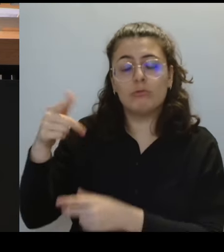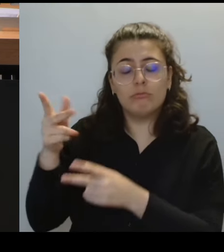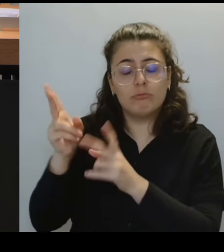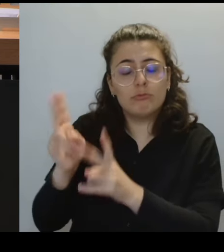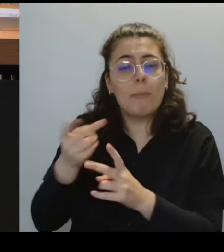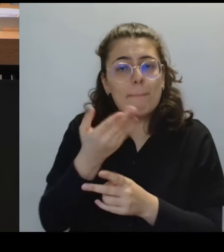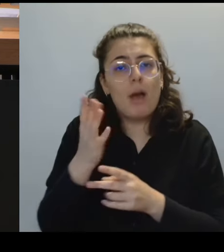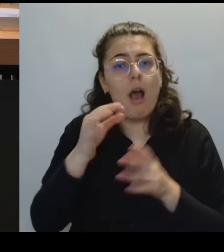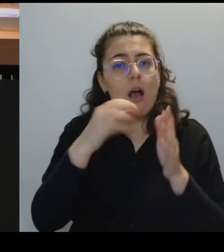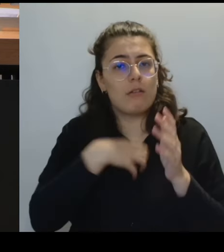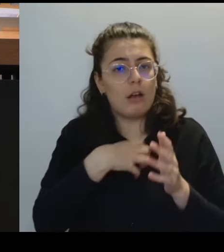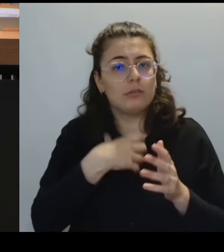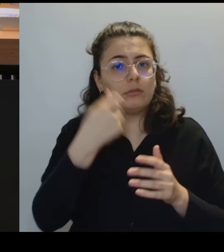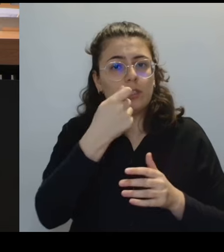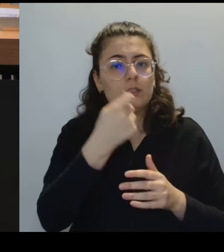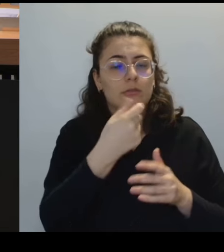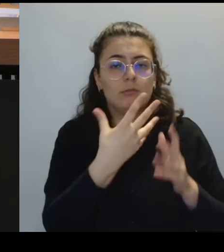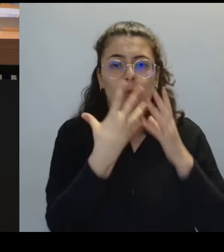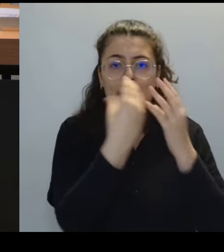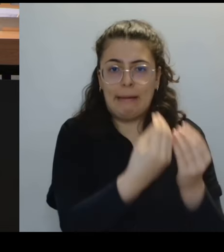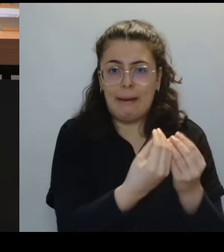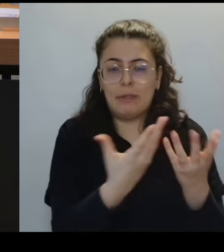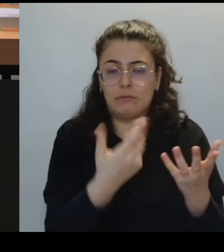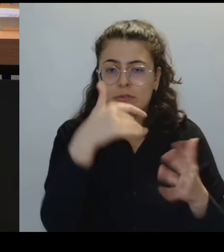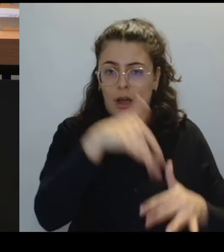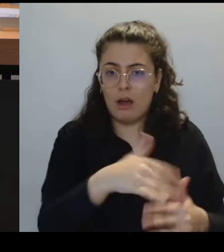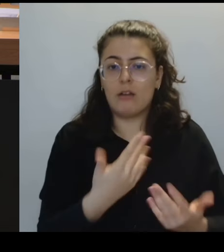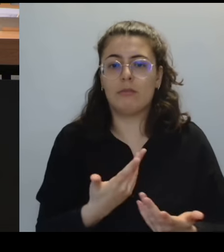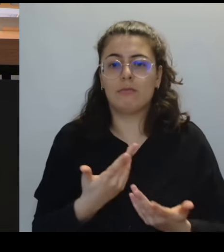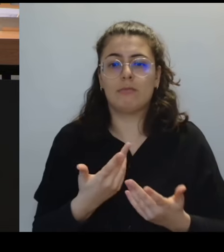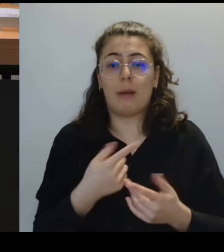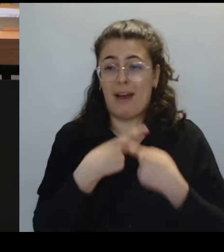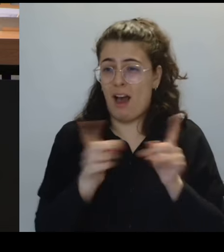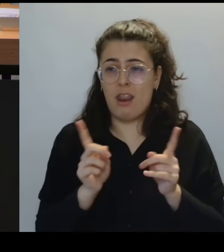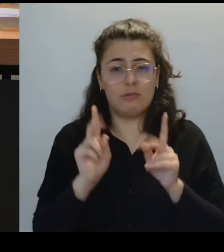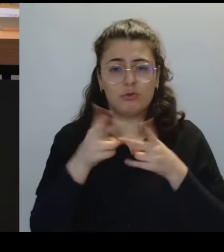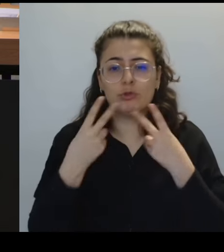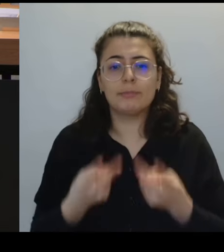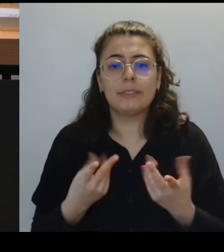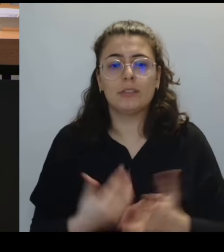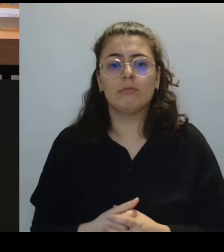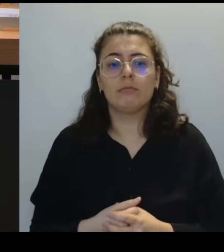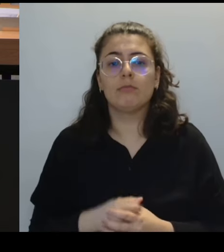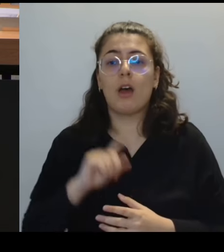und es gibt zudem sehr unterschiedliche Vorgaben für die Inanspruchnahme dieser bisher freiwillig finanzierten Us.